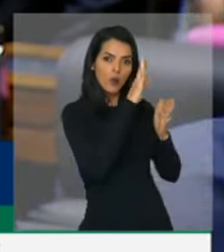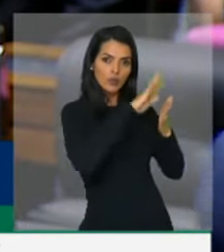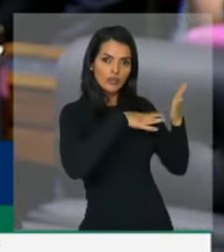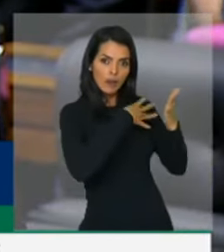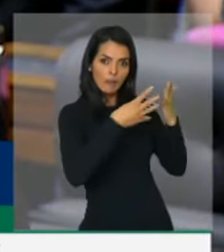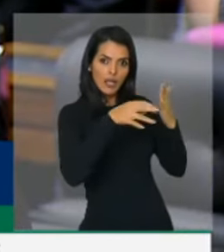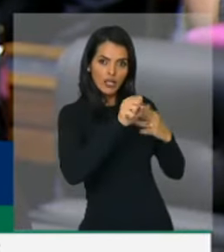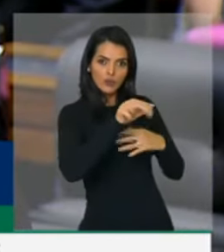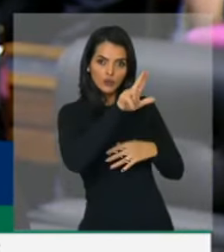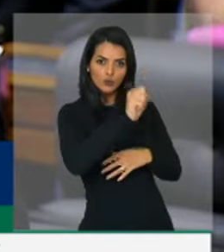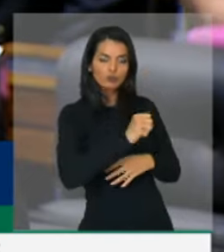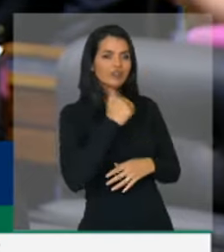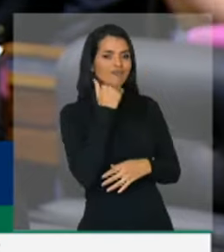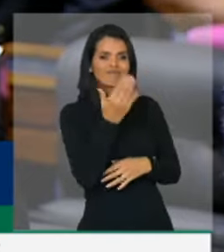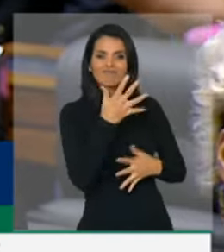CERTEZA VAI AJUDAR BASTANTE NESSA DISPONIBILIDADE DE